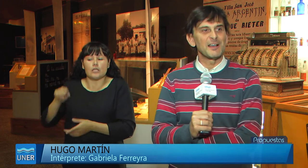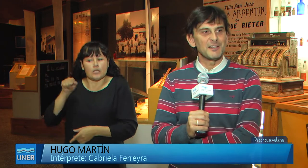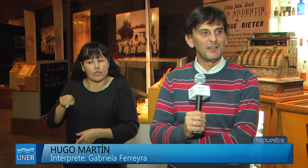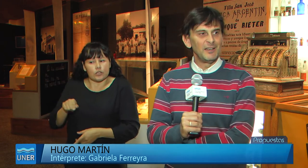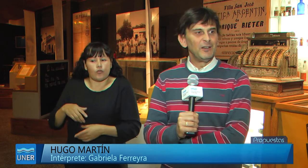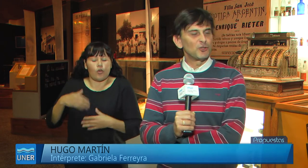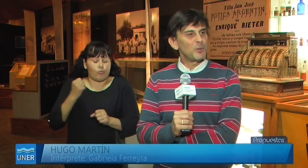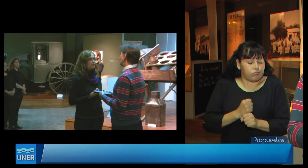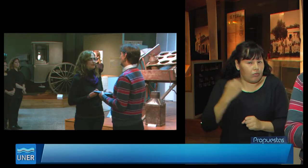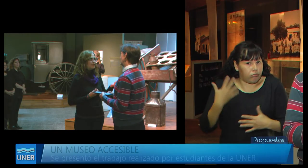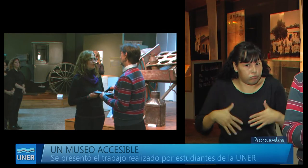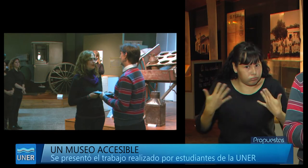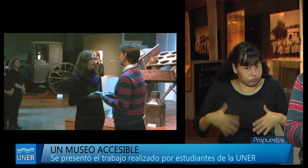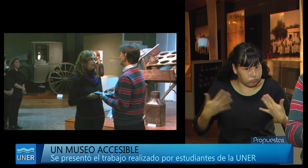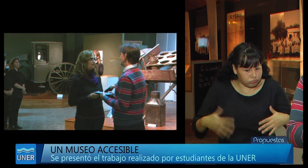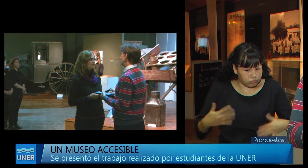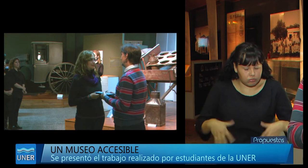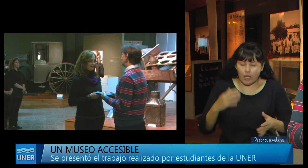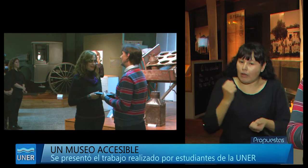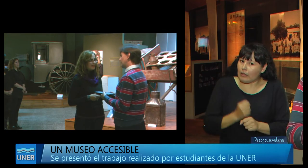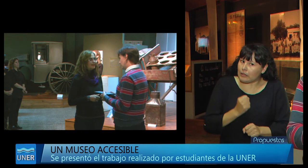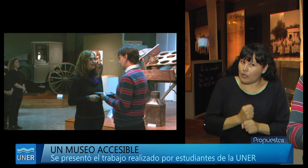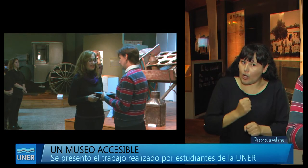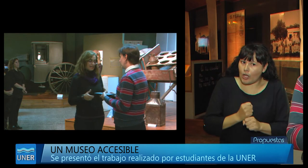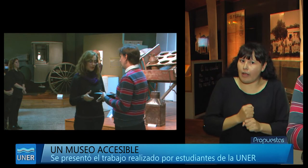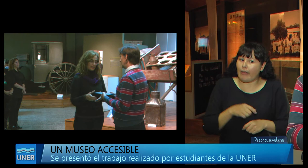Porque no es fácil, nosotros venimos trabajando en el tema desde el año 2014,